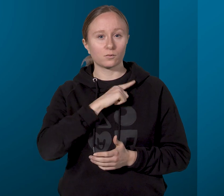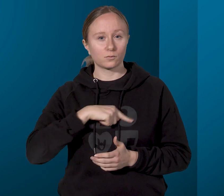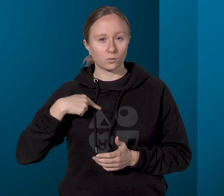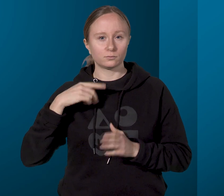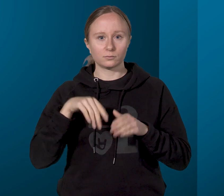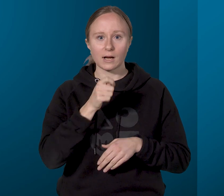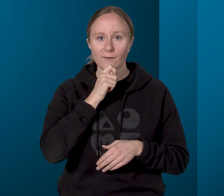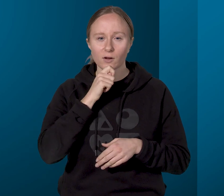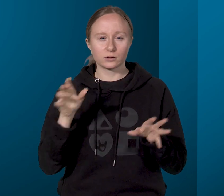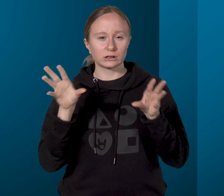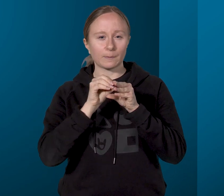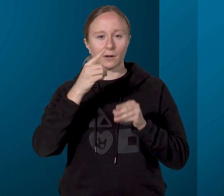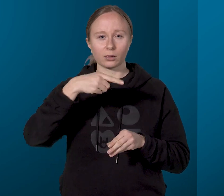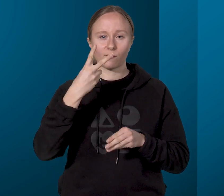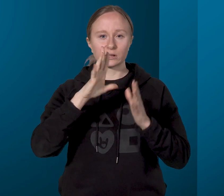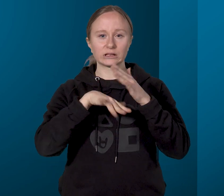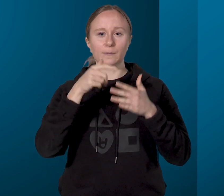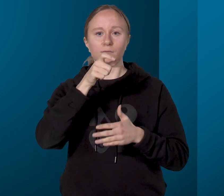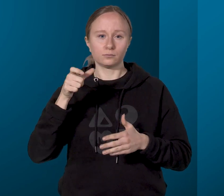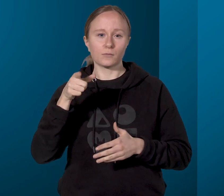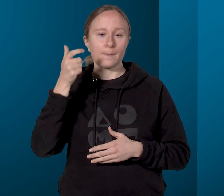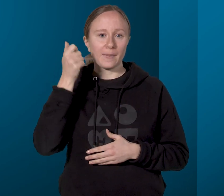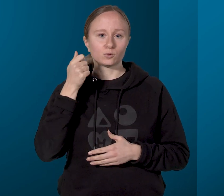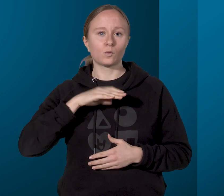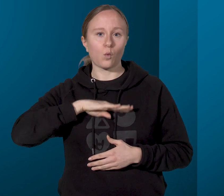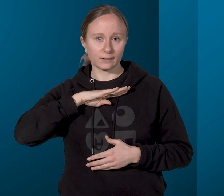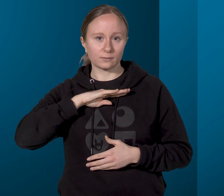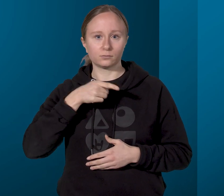Kursi intervjuade sammanlagt 12 teckenspråkiga personer i pensionsålder.